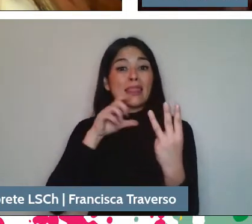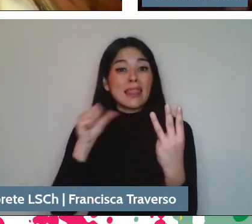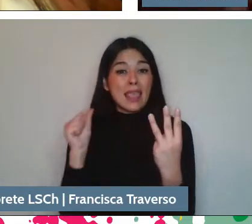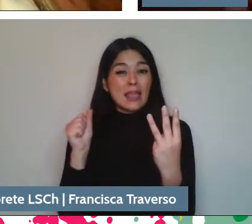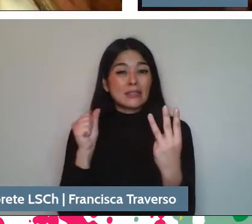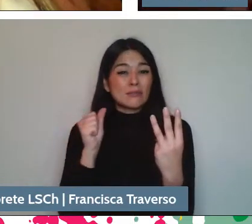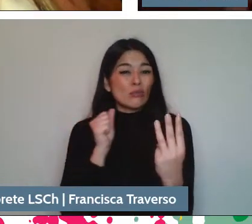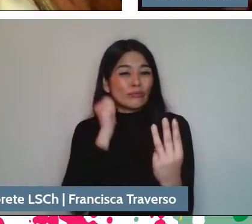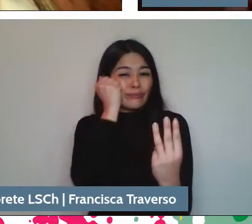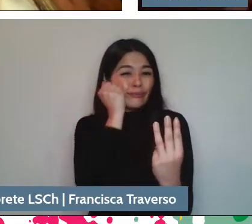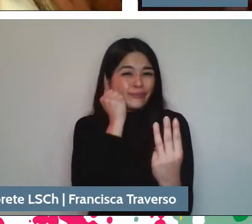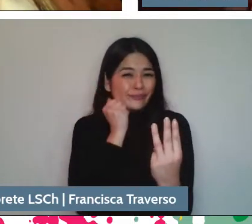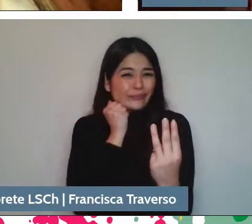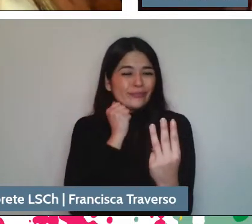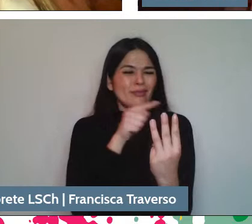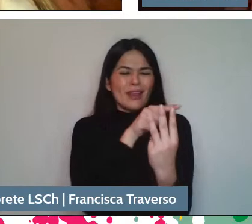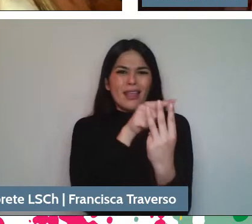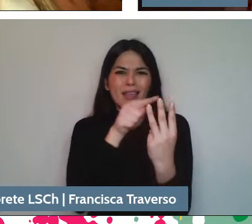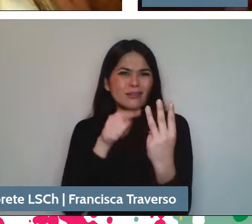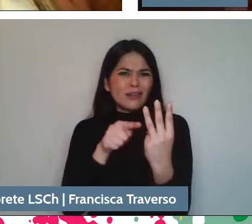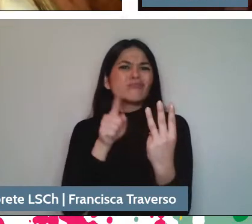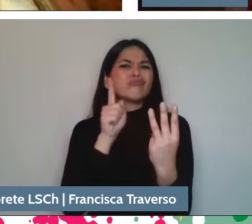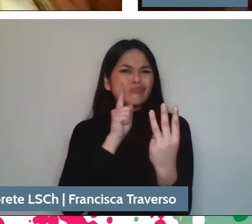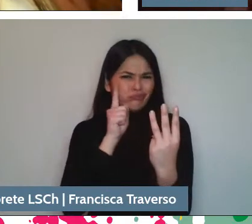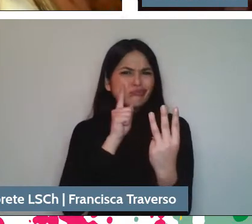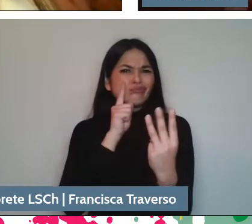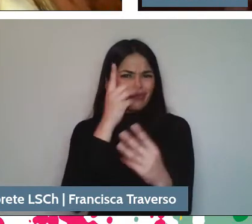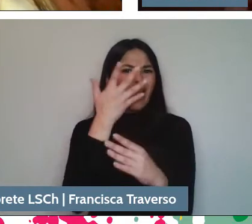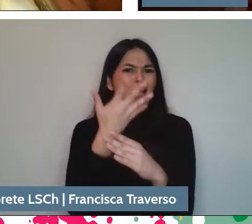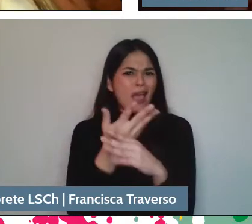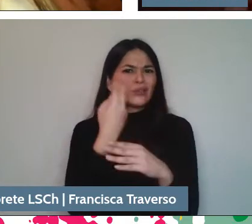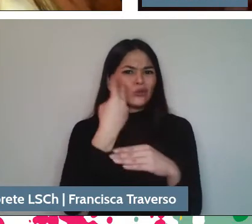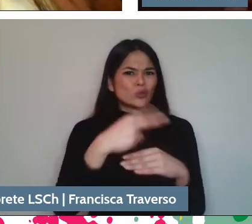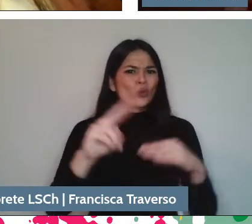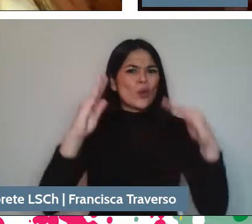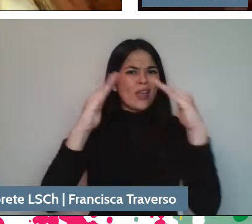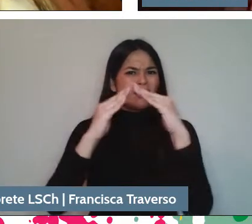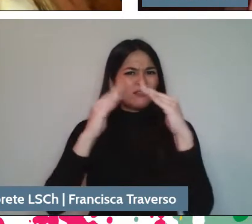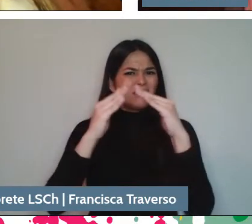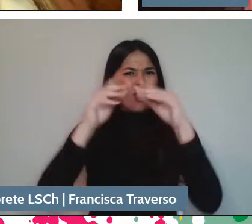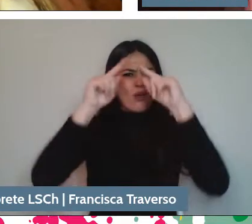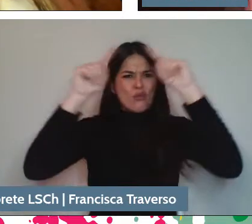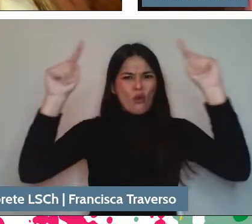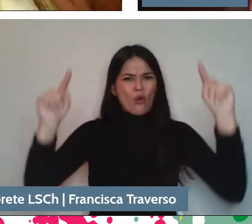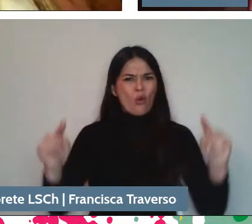y todas ellas tenían obras de otros artistas. Y con gran orgullo.